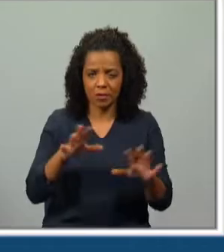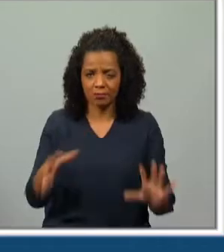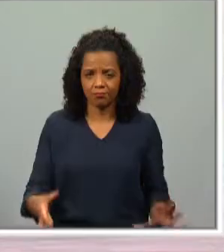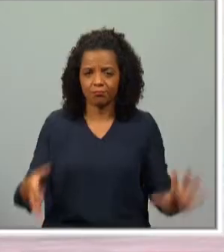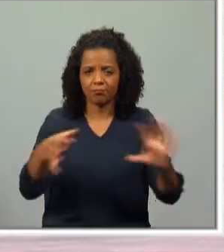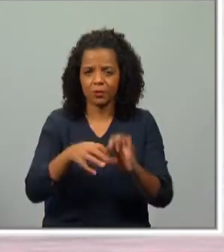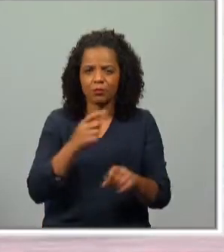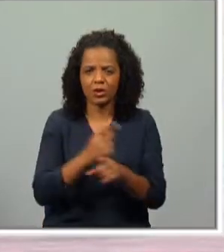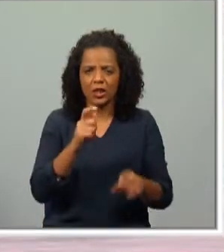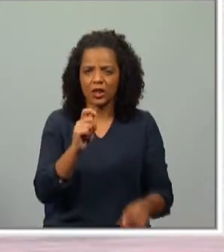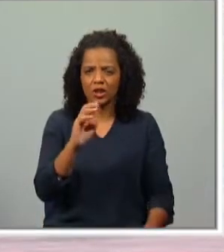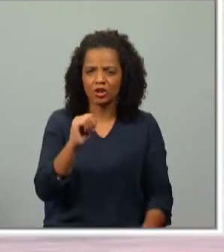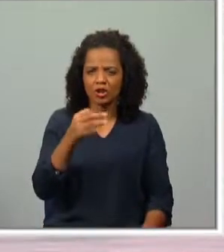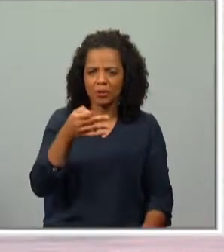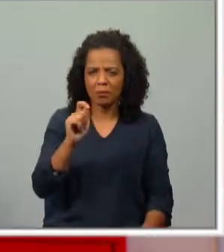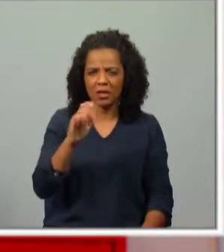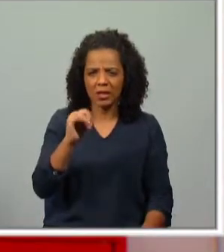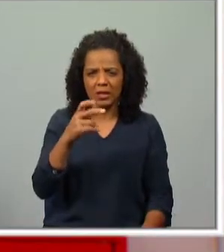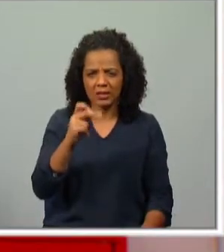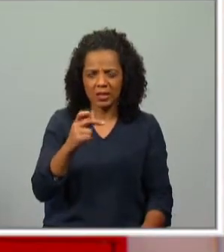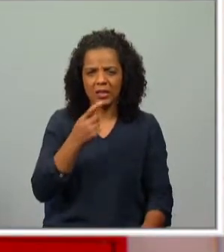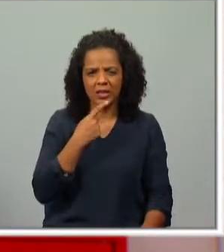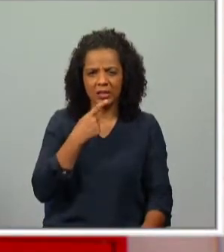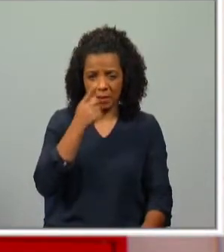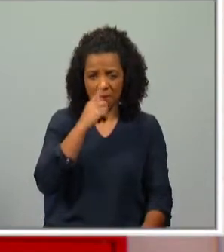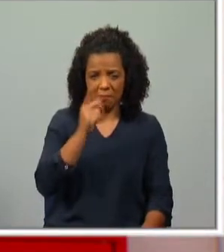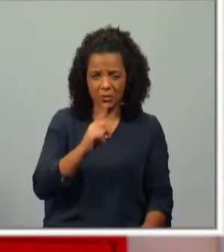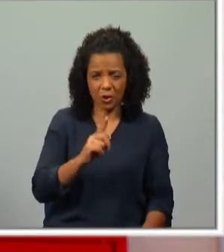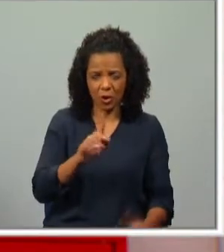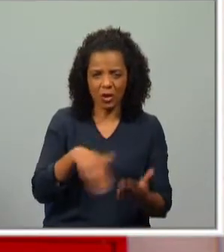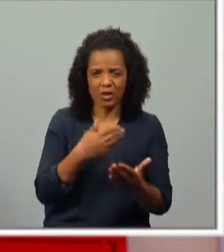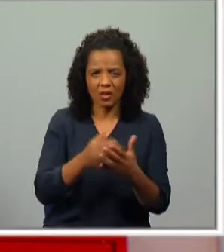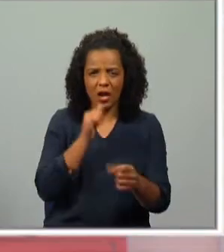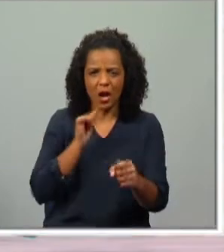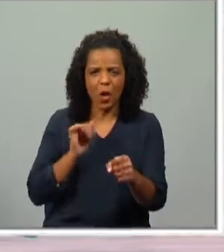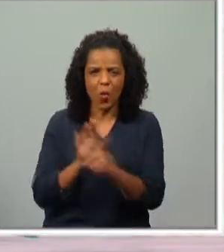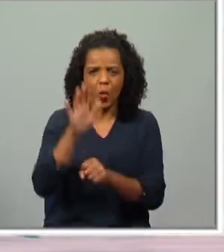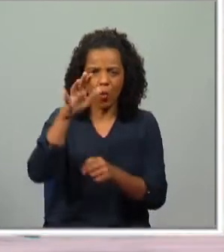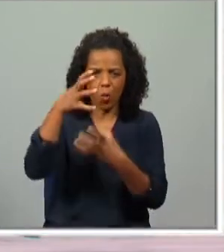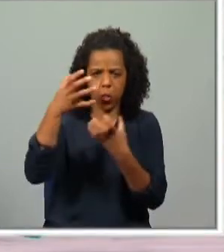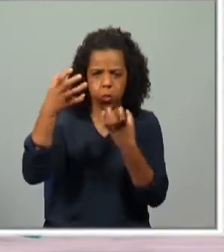porque é espessa é petróleo que torna esta onda mais espessa Depois temos o 因為它很厚是油造就了它這更厚的波浪然後我們有